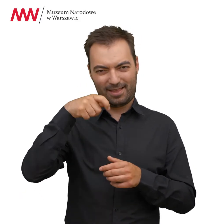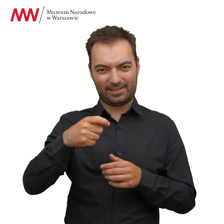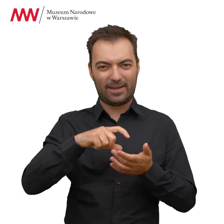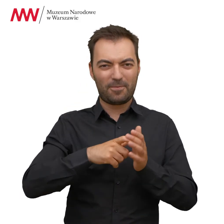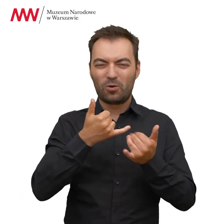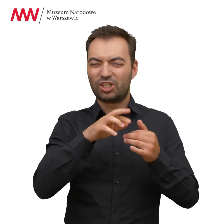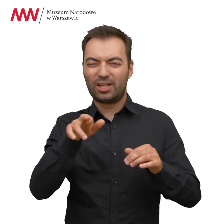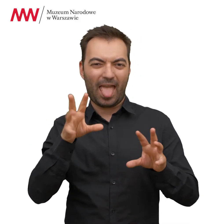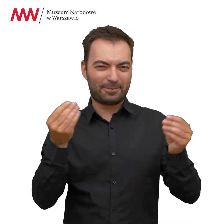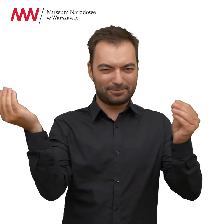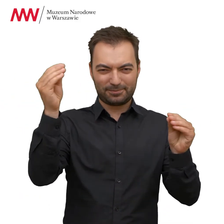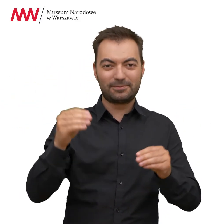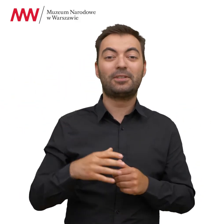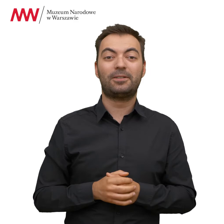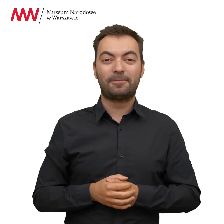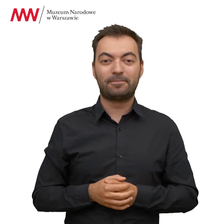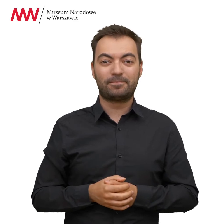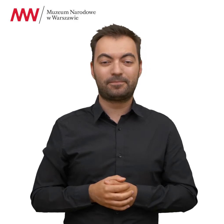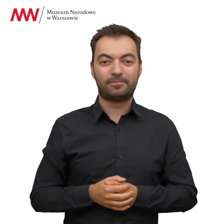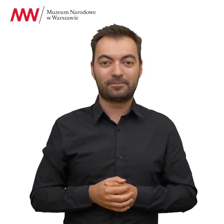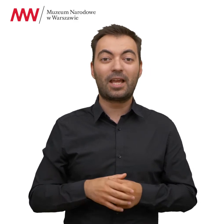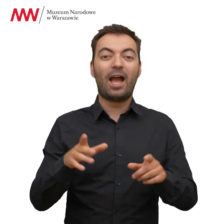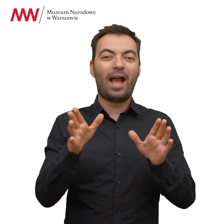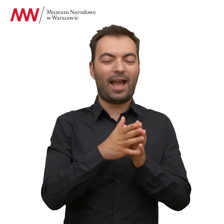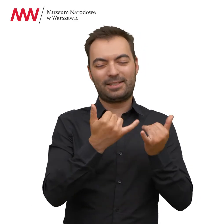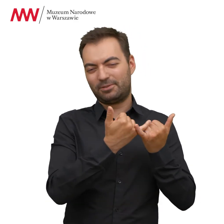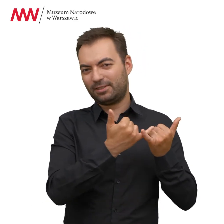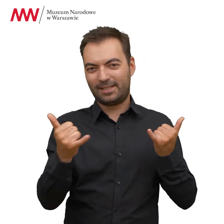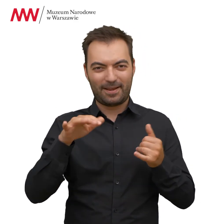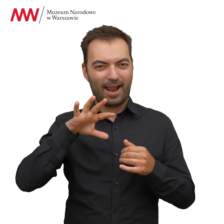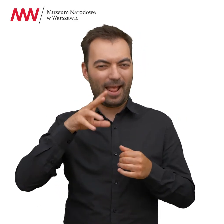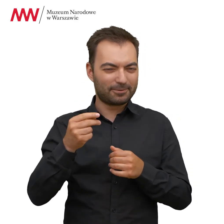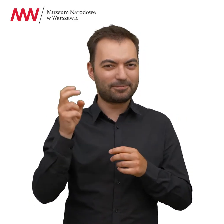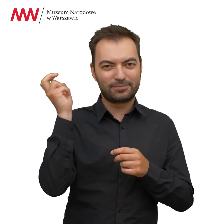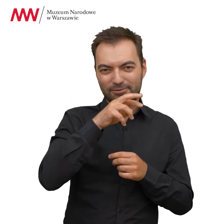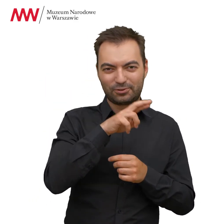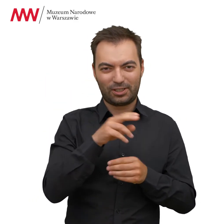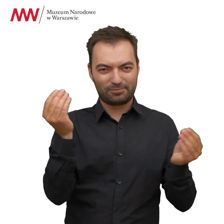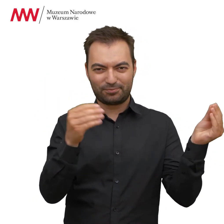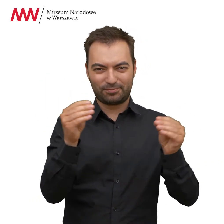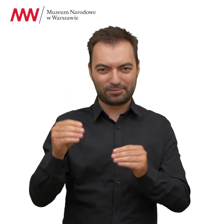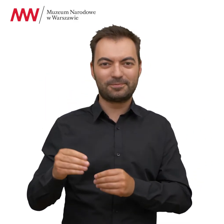w towarzystwie podobnie niezwykłych przedmiotów.